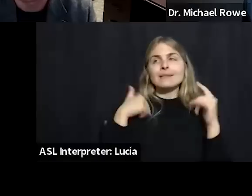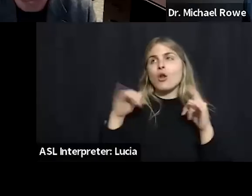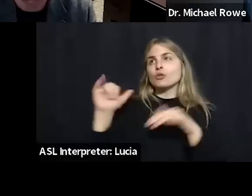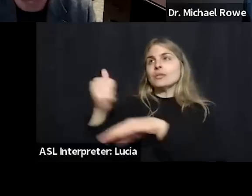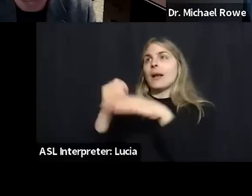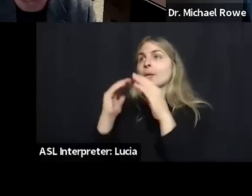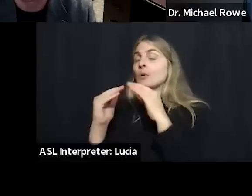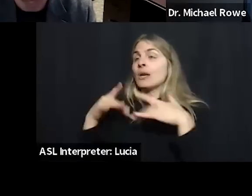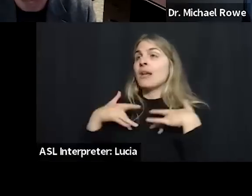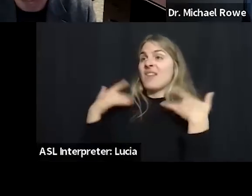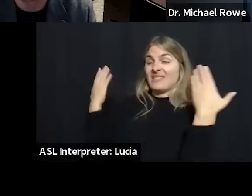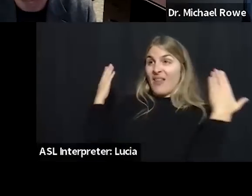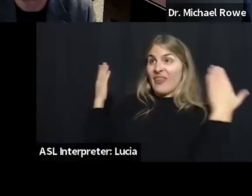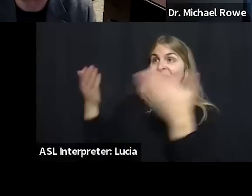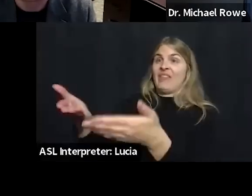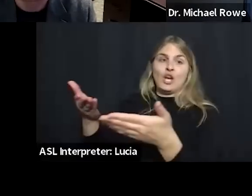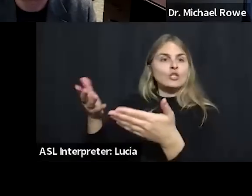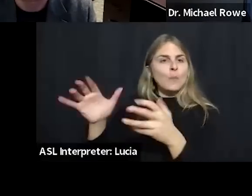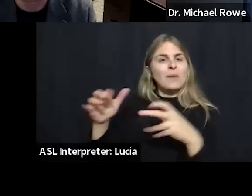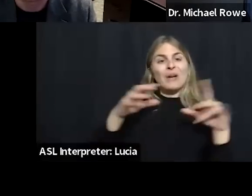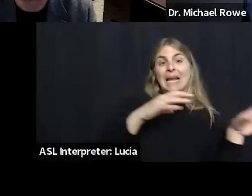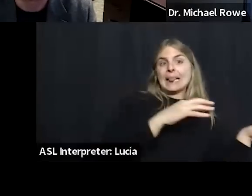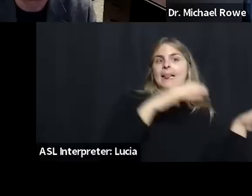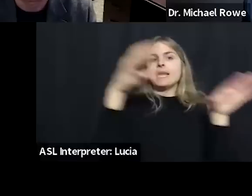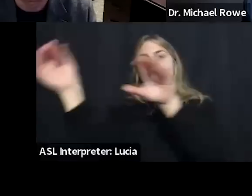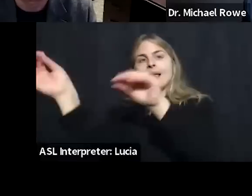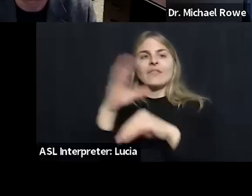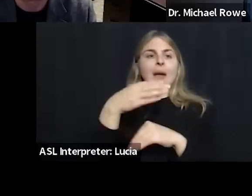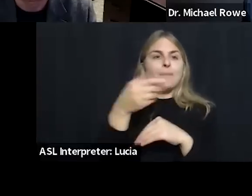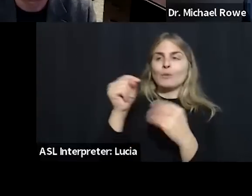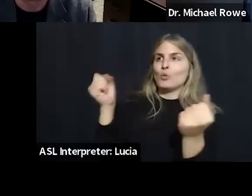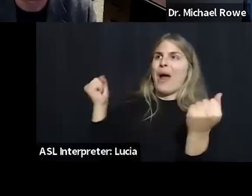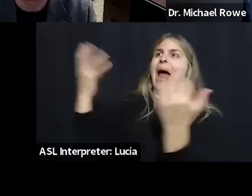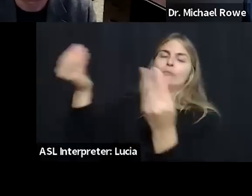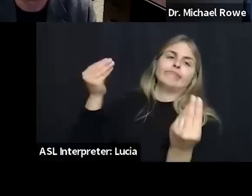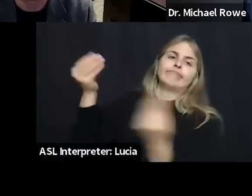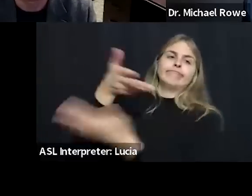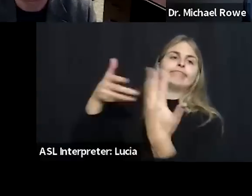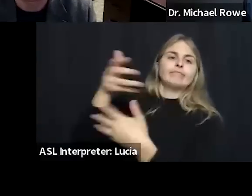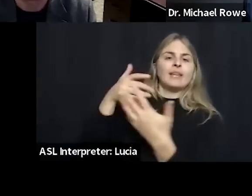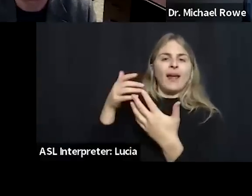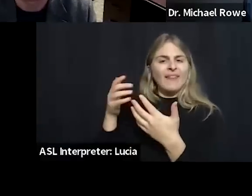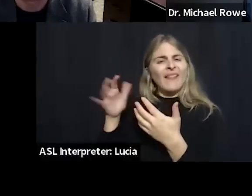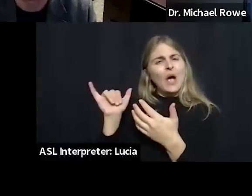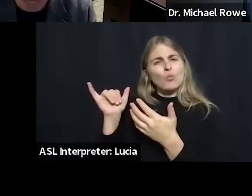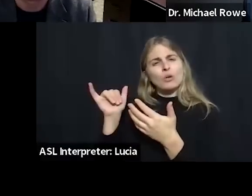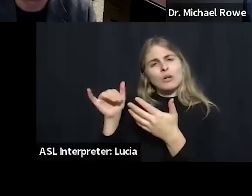para que la gente tenga una razón para salir de su unidad. Y de nuevo, con suerte, esas actividades en el sitio proporcionen caminos y puentes hacia la comunidad,